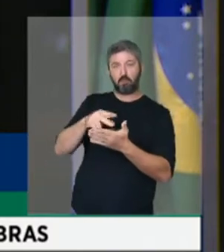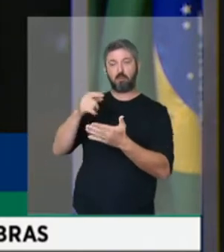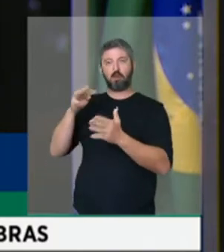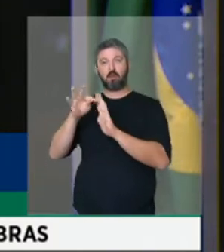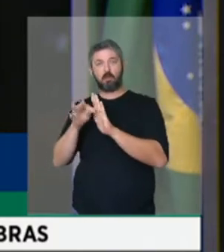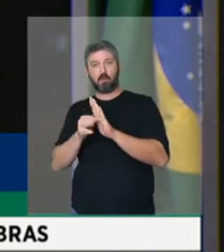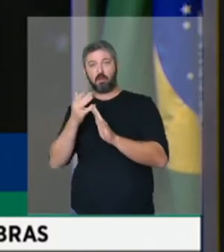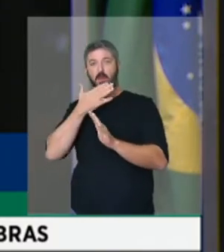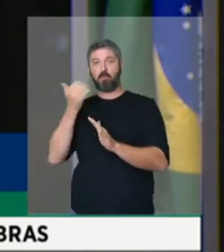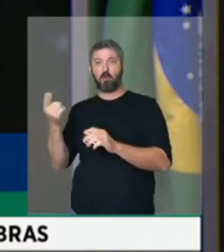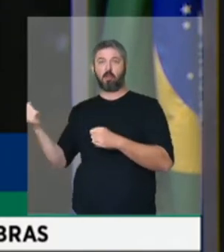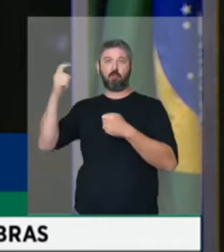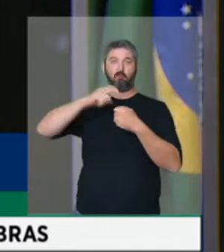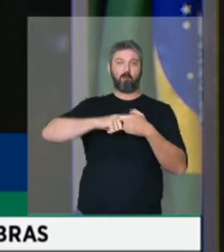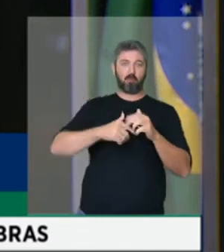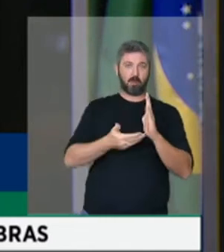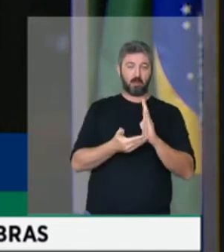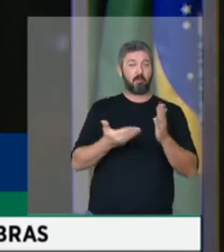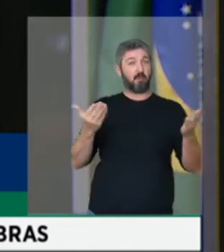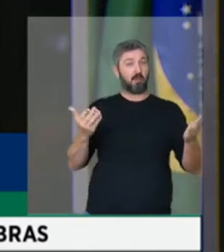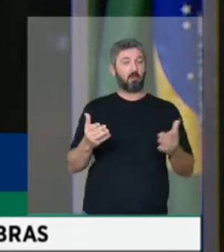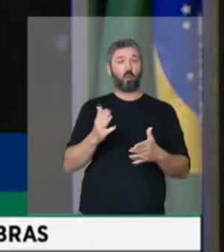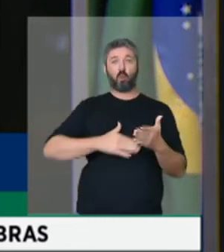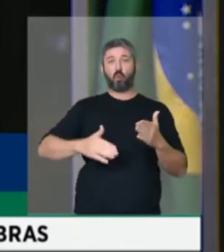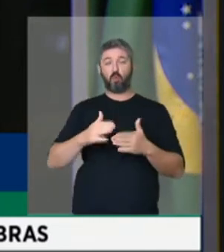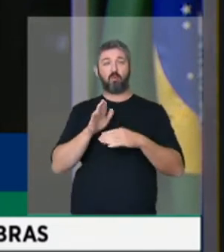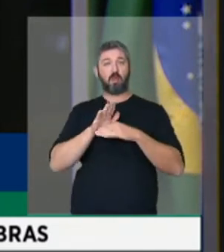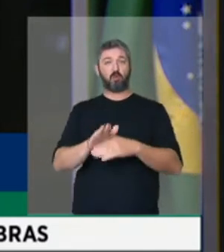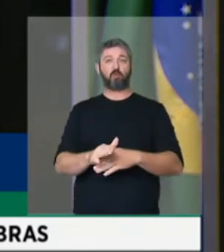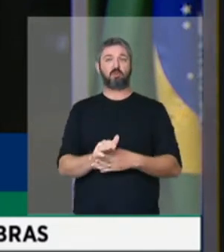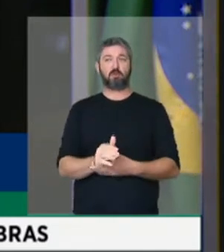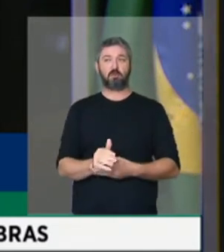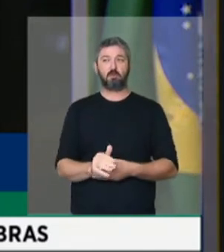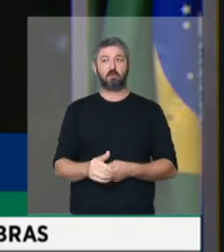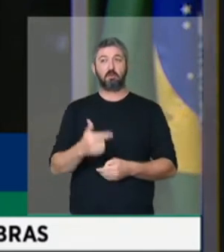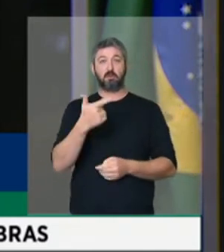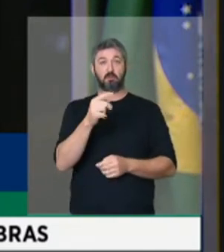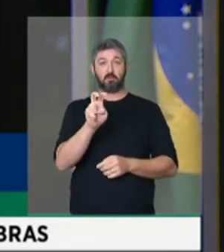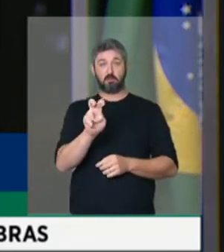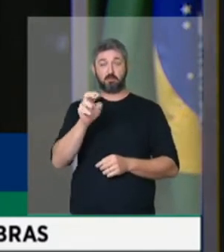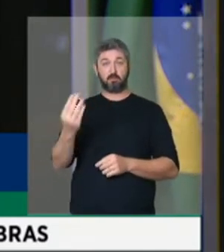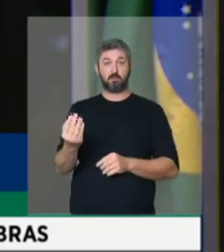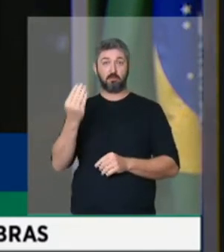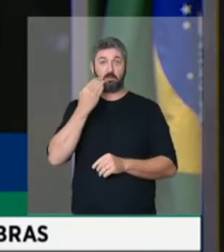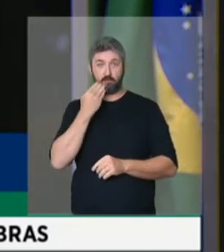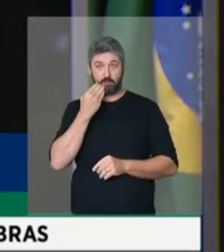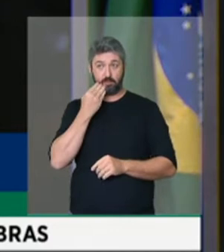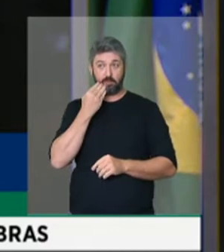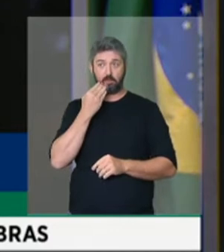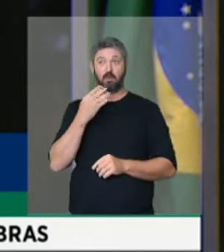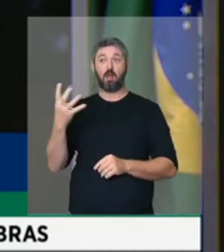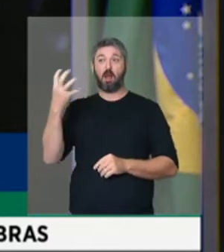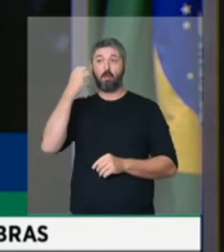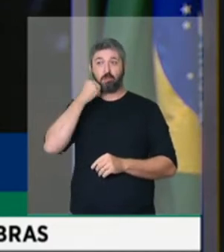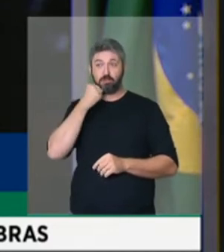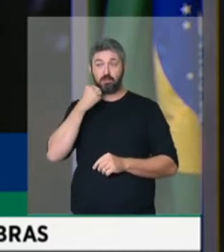PARA O SENADO. AO NOSSO PRESIDENTE ARTHUR LIRA, QUE ESTÁ CUMPRINDO AQUI O COMPROMISSO COM O SENADO DE MANDAR O TEXTO A TEMPO QUE O SENADO POSSA DEBATER, MELHORAR